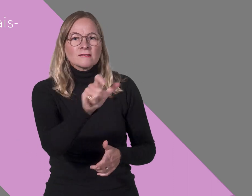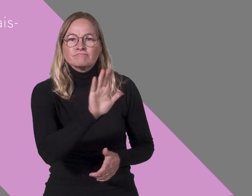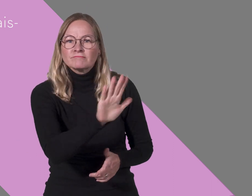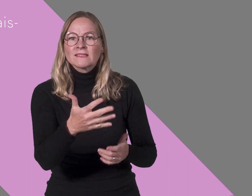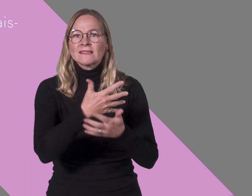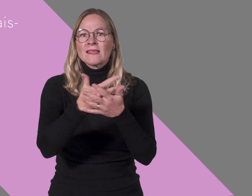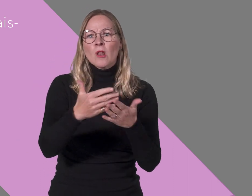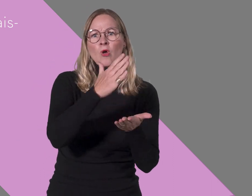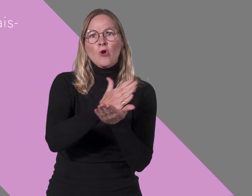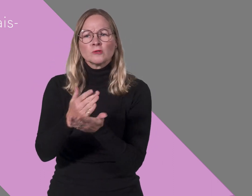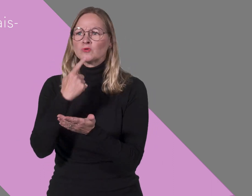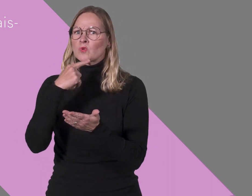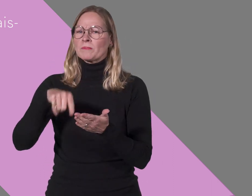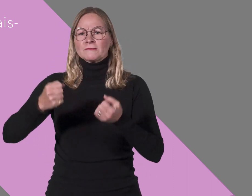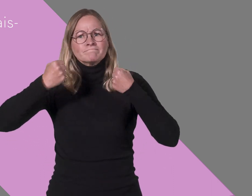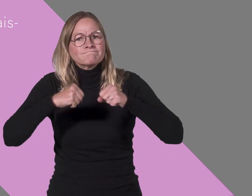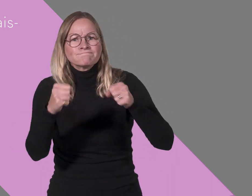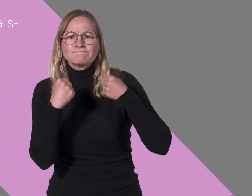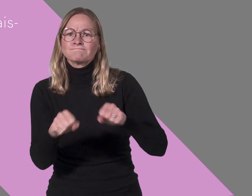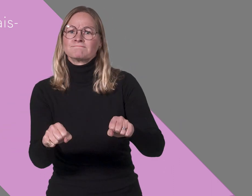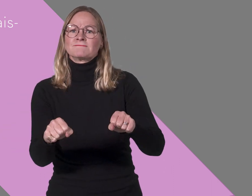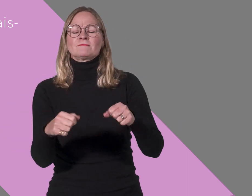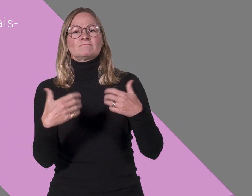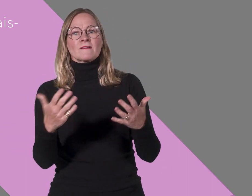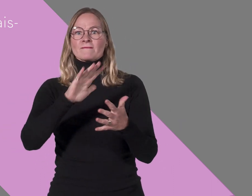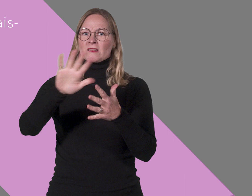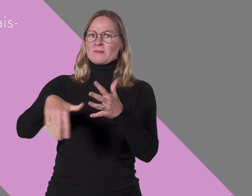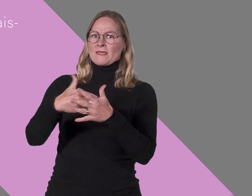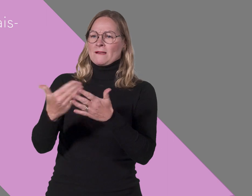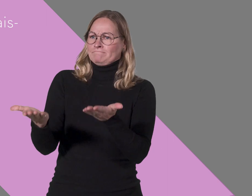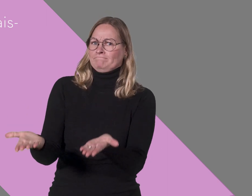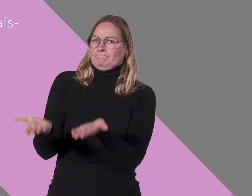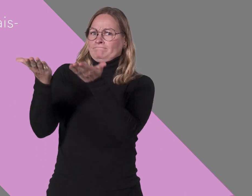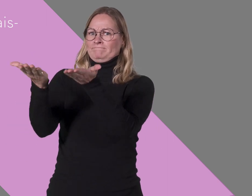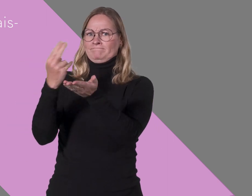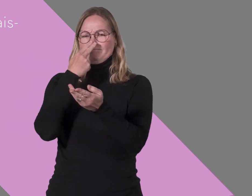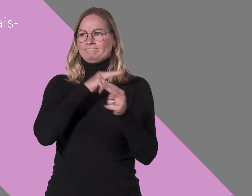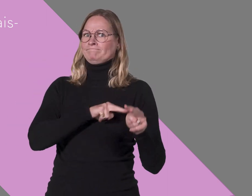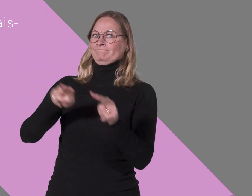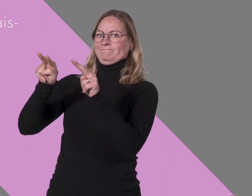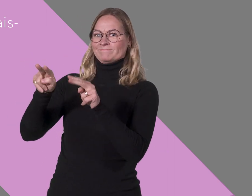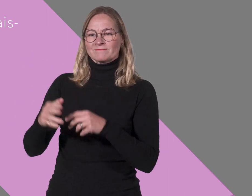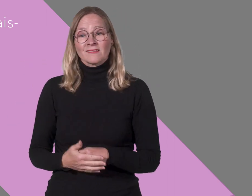kielellisiä oikeuksia Suomessa, nostanut viittomakieliä näkyville -